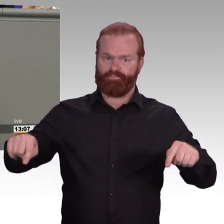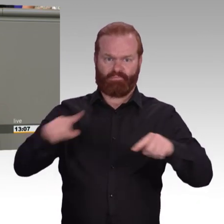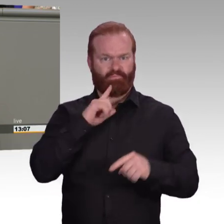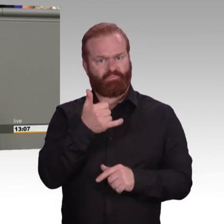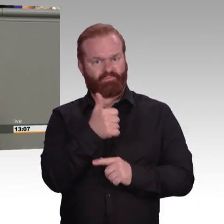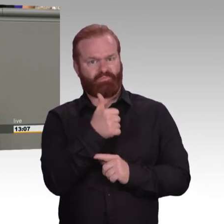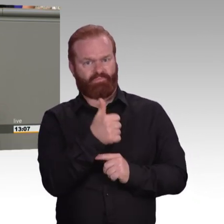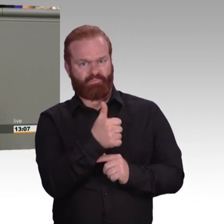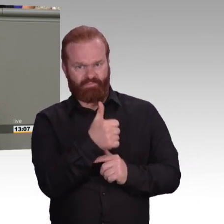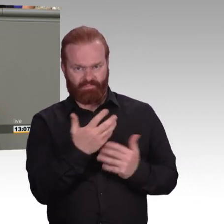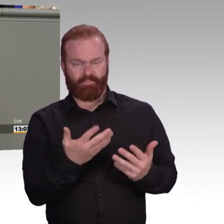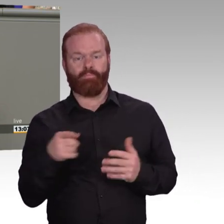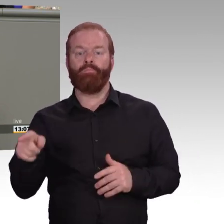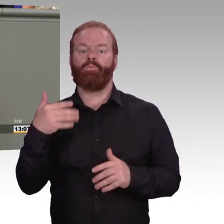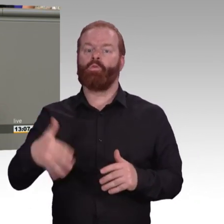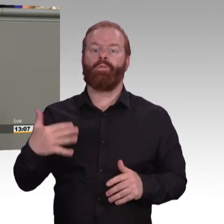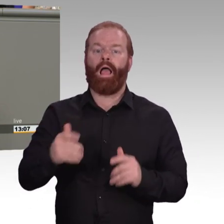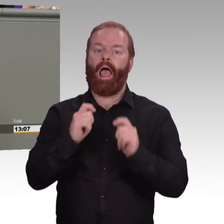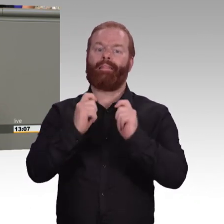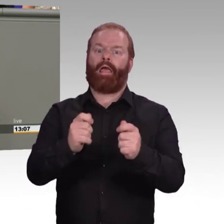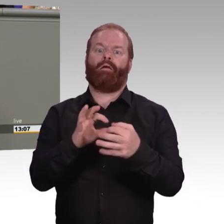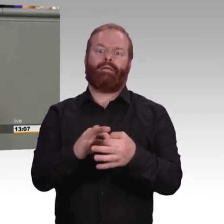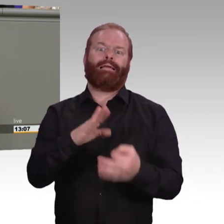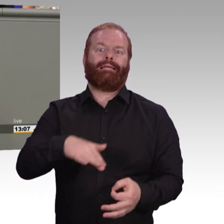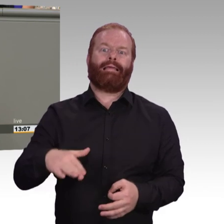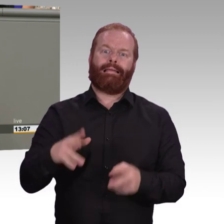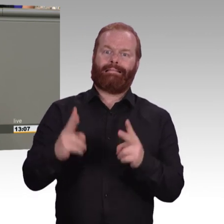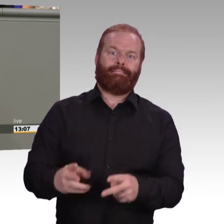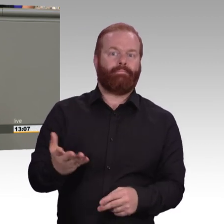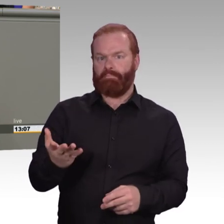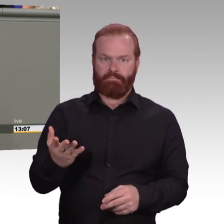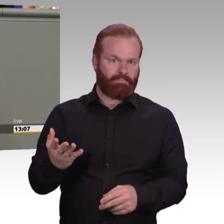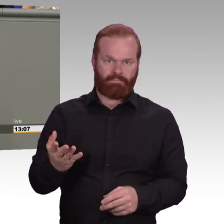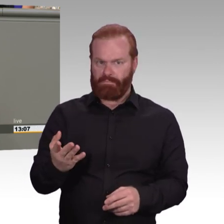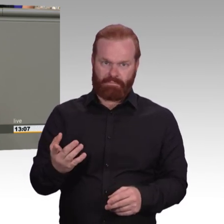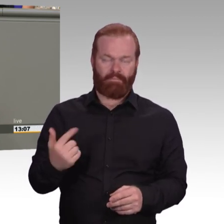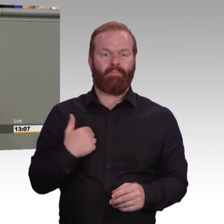der UN-Kinderrechtskonvention eine Zweidrittelmehrheit hier im Bundestag und auch im Bundesrat gefunden werden kann